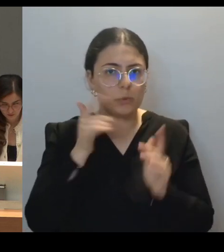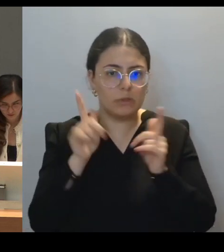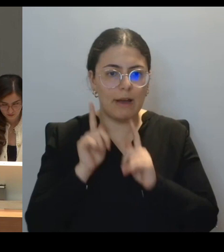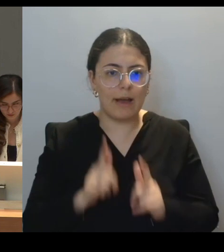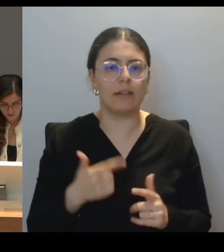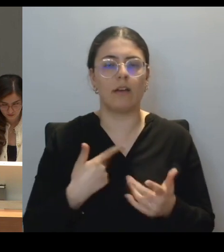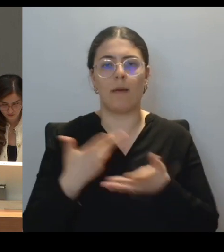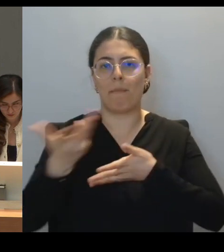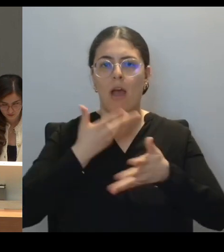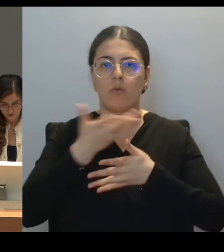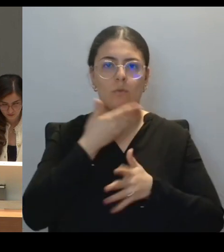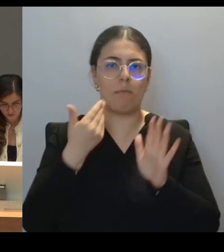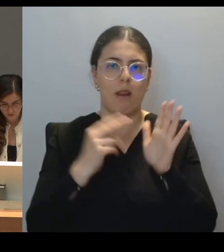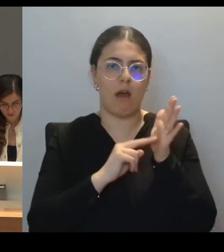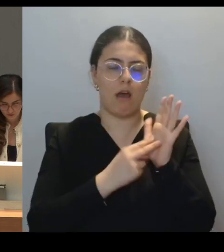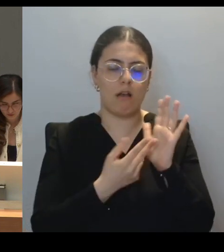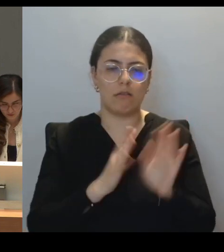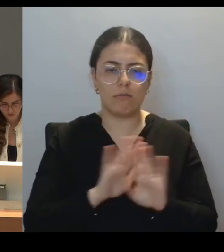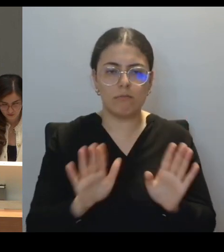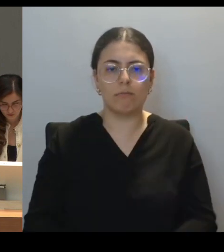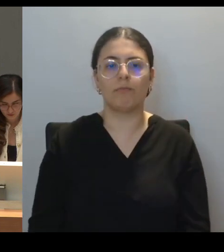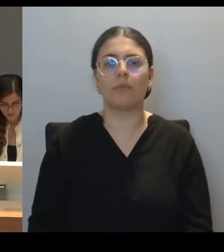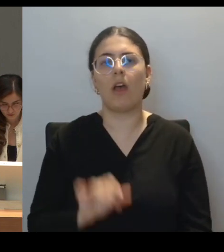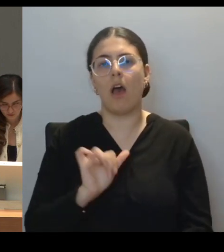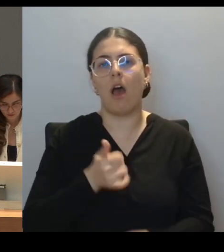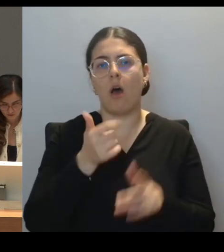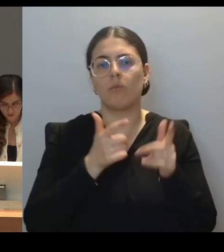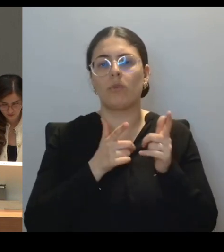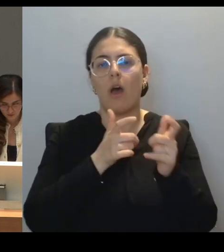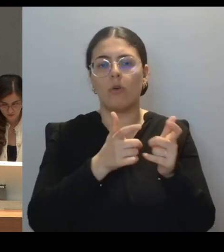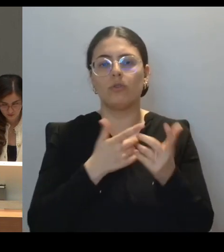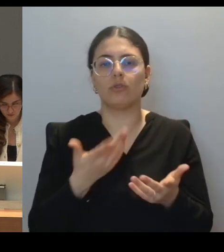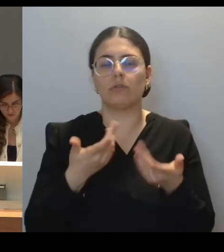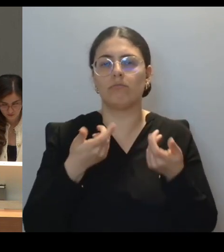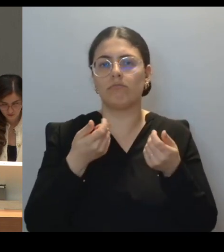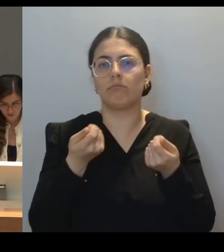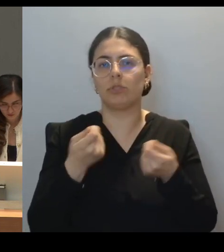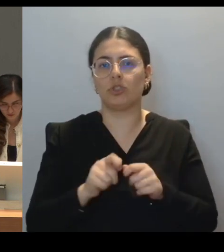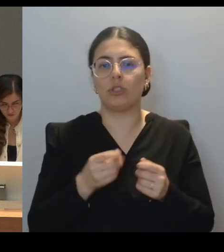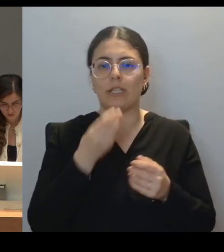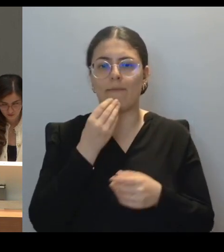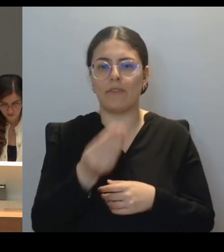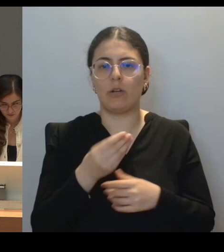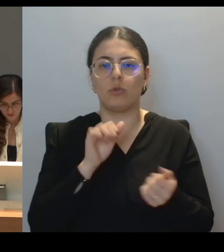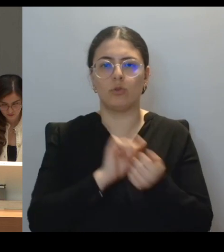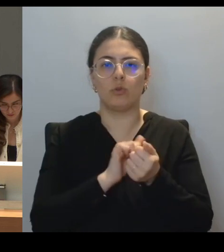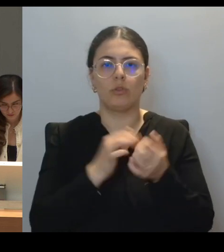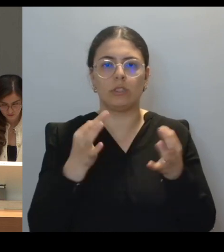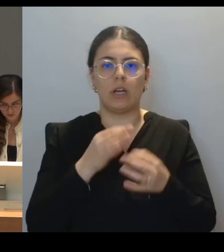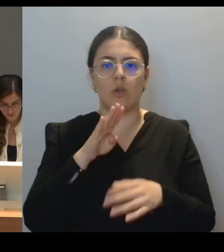Beschlussempfehlung auf Drucksache 191538 mehrheitlich gegen die AfD Fraktion die Vorlage mit Änderungen anzunehmen.